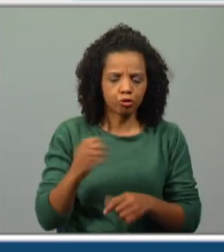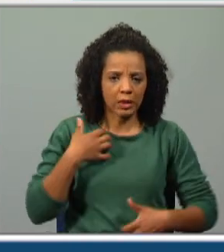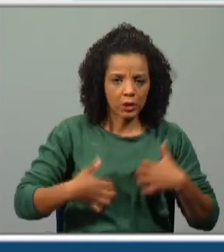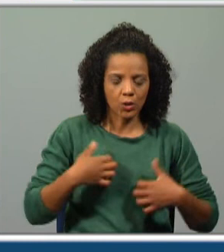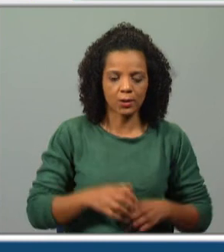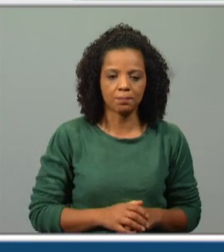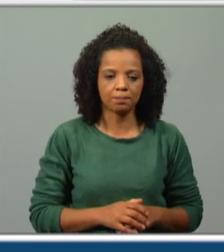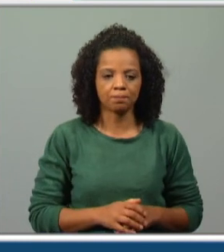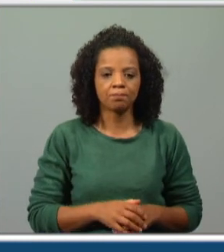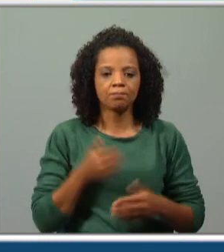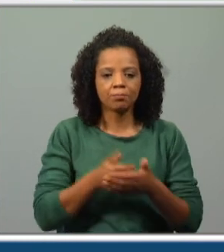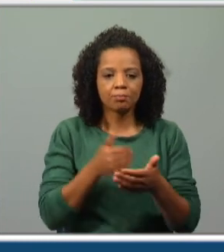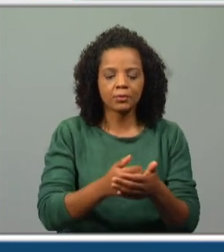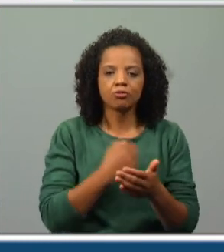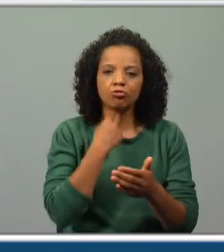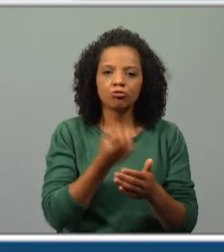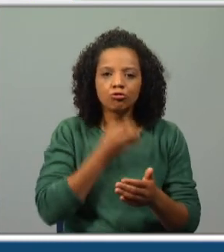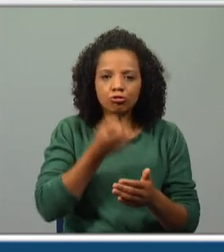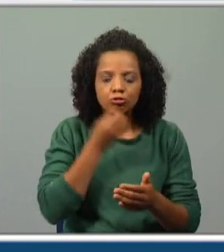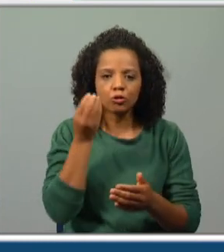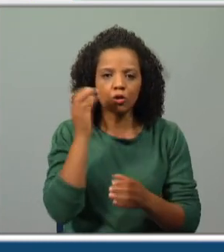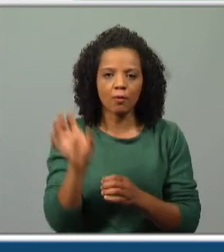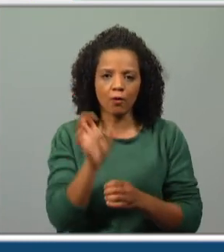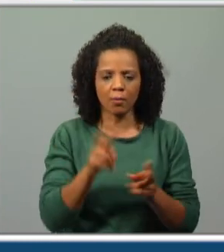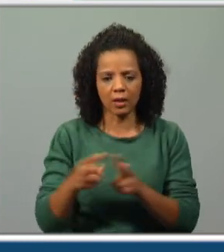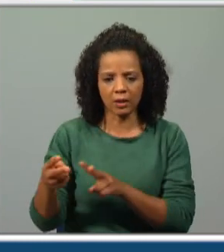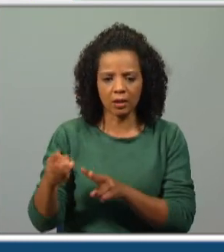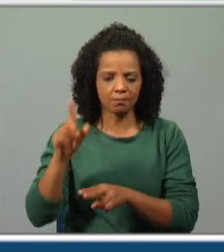a sequências narrativas organizam-se de forma alternada também é falso porque 敘事序列被組織在替代形式也是錯誤的，因為